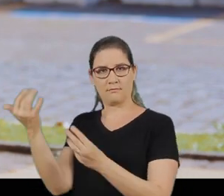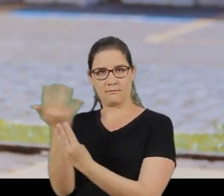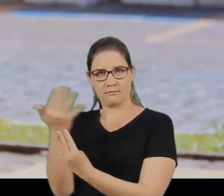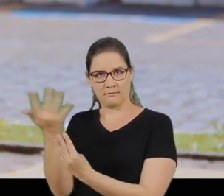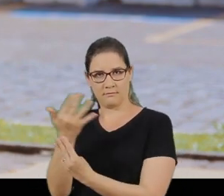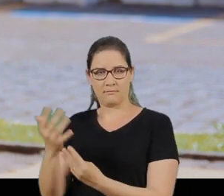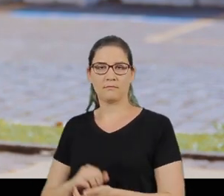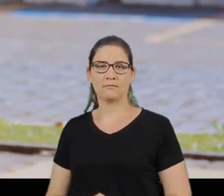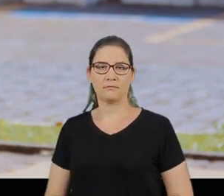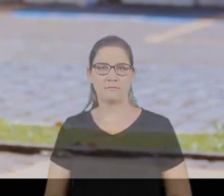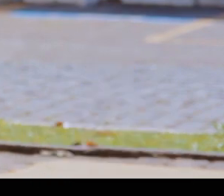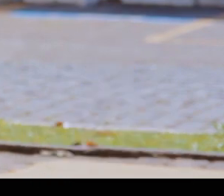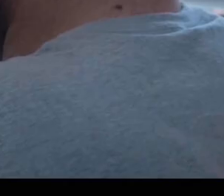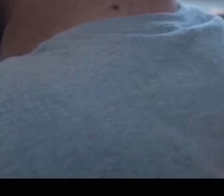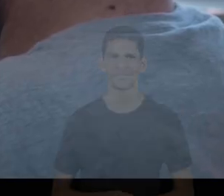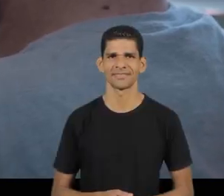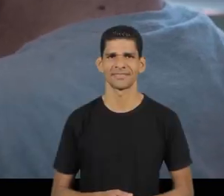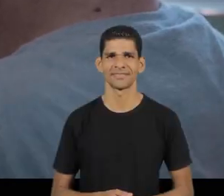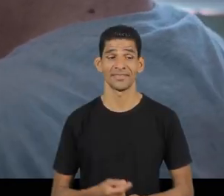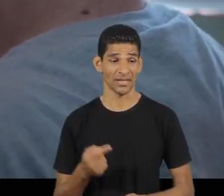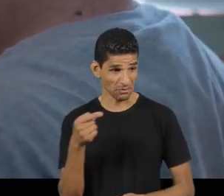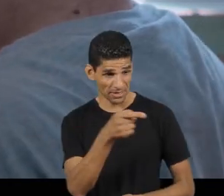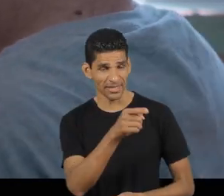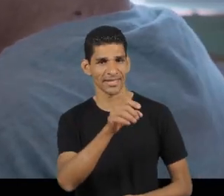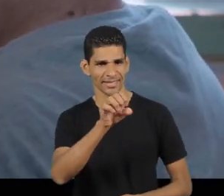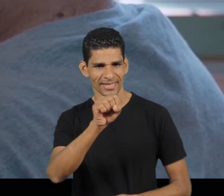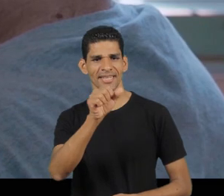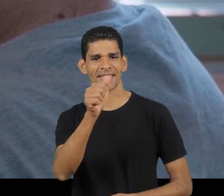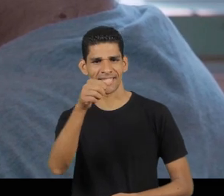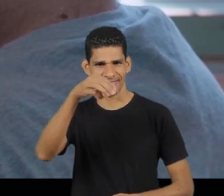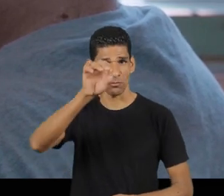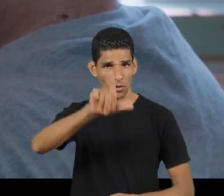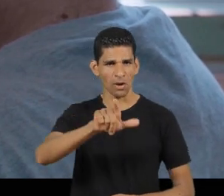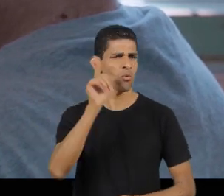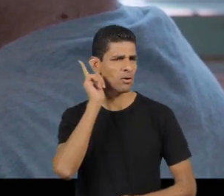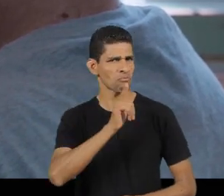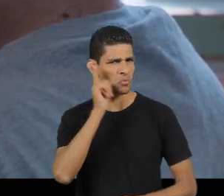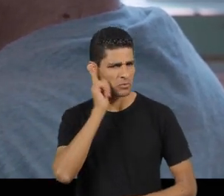essa pessoa está inserida também. O Samuel é uma exceção de aluno com